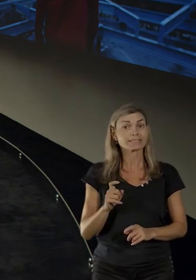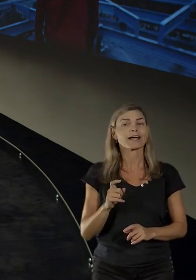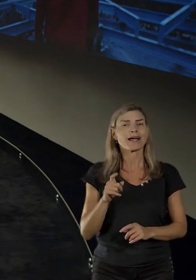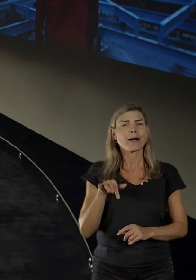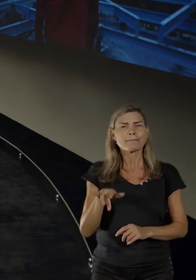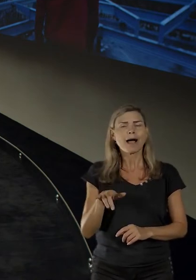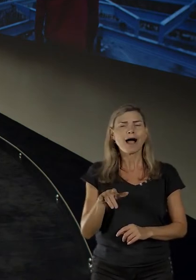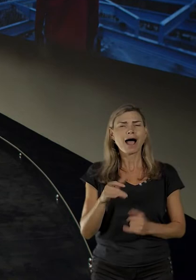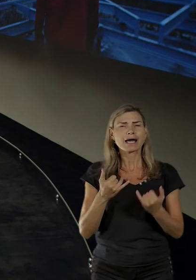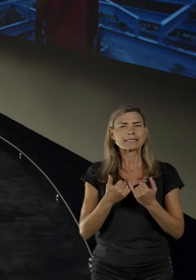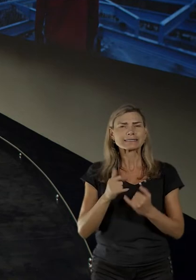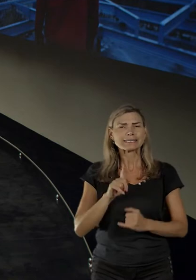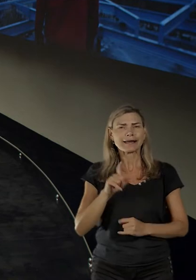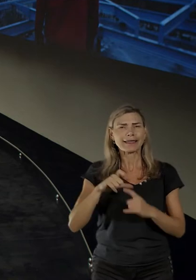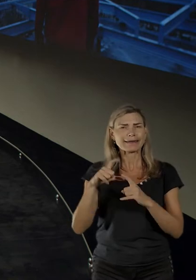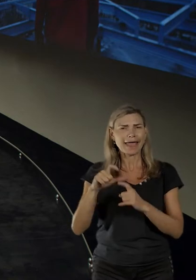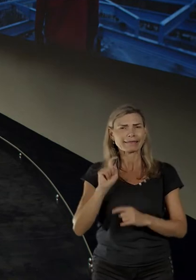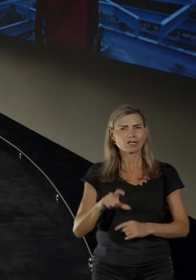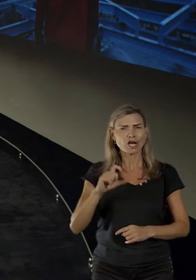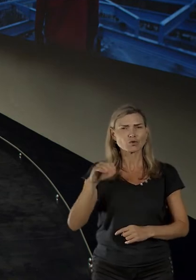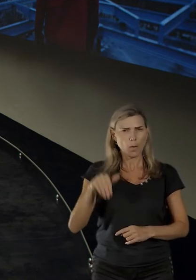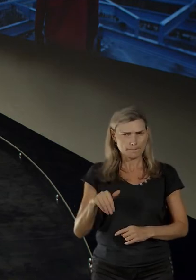Já sedím tady trošku takhle moc zády, pardon...